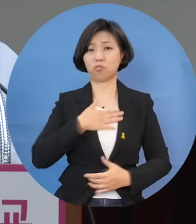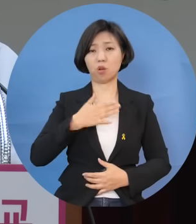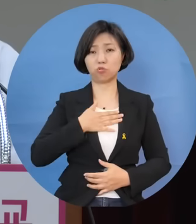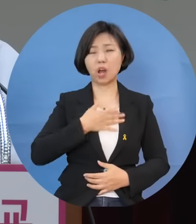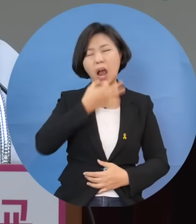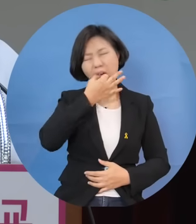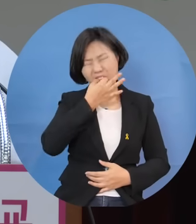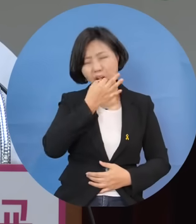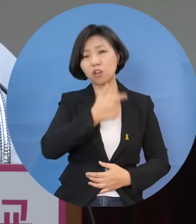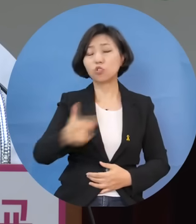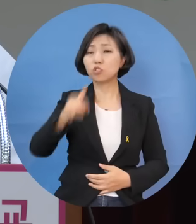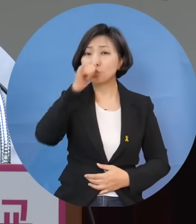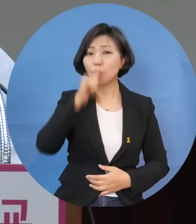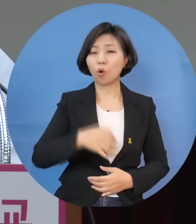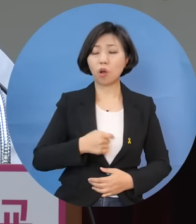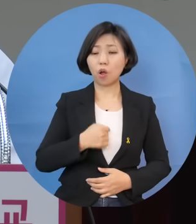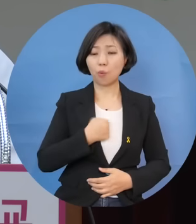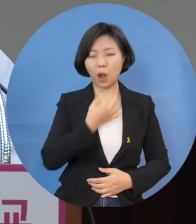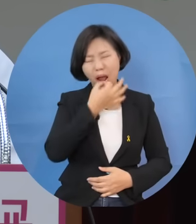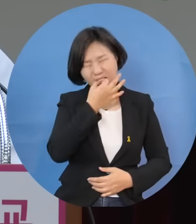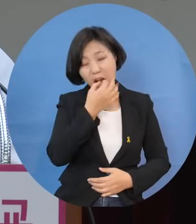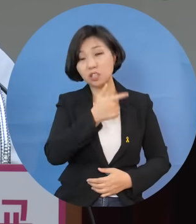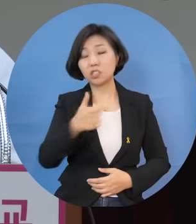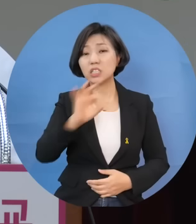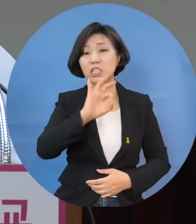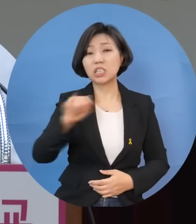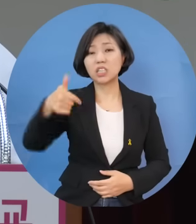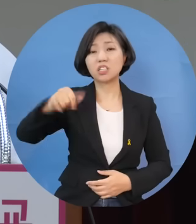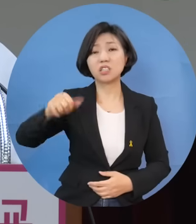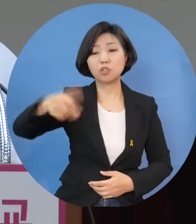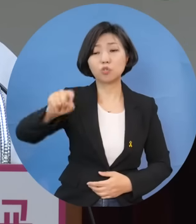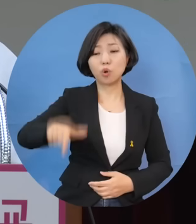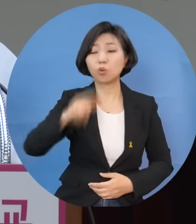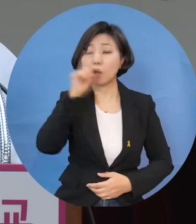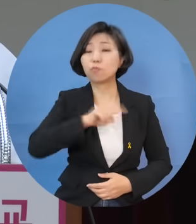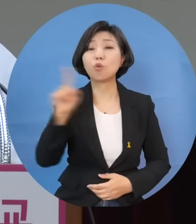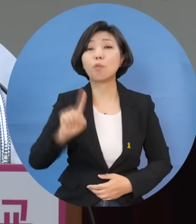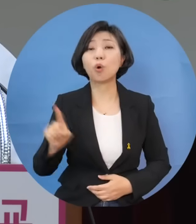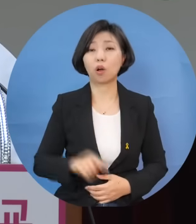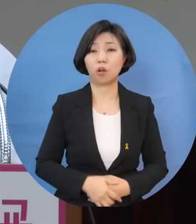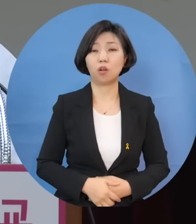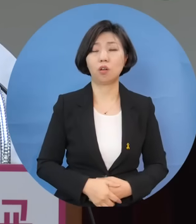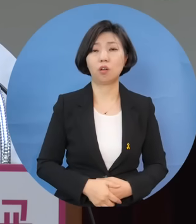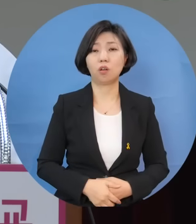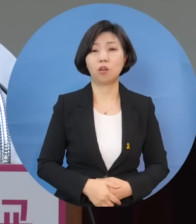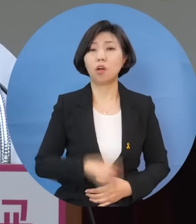이기적인 게 뭐가 나빠요? 세상 사람 모두 다 이기적이에요.